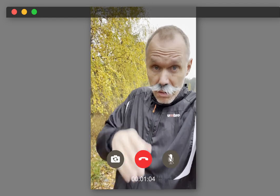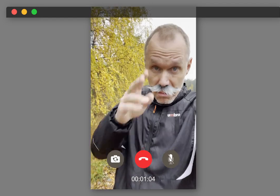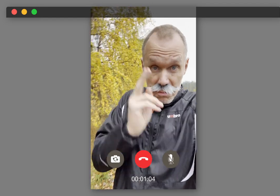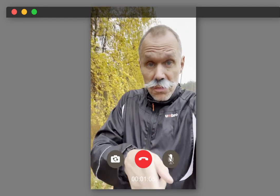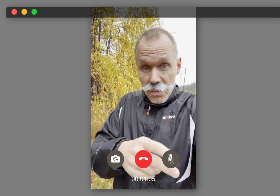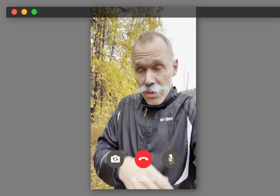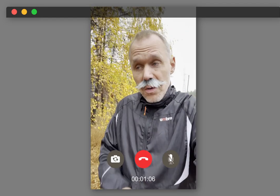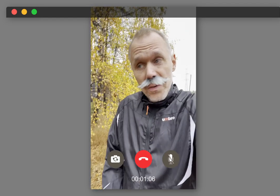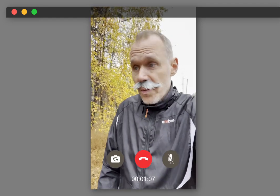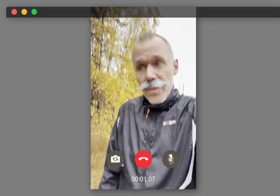Näin se kuulkaas vaan on.